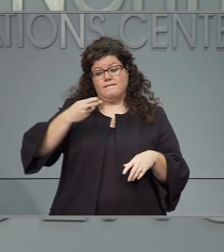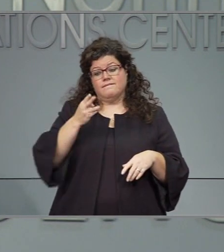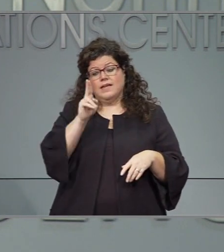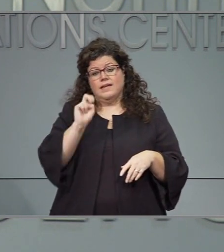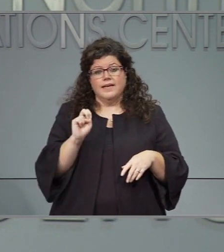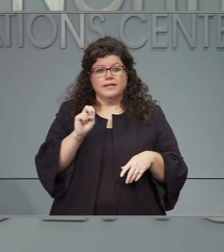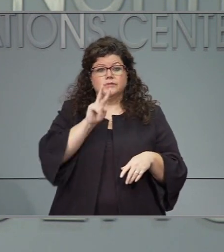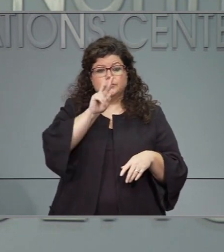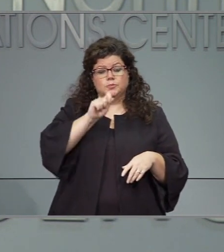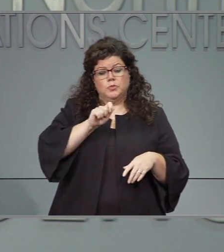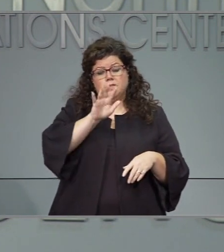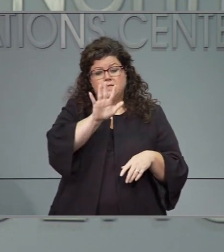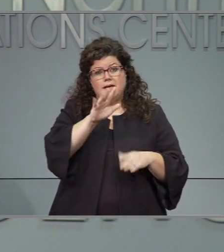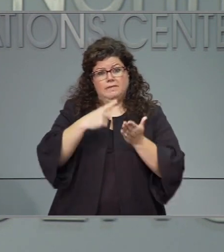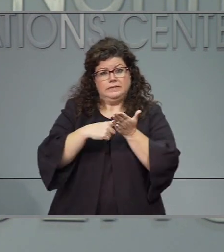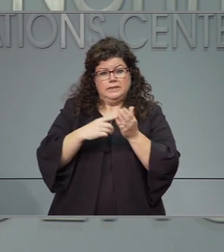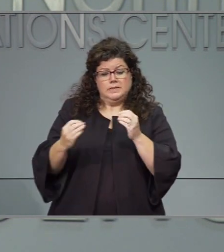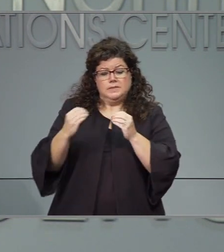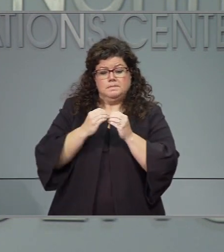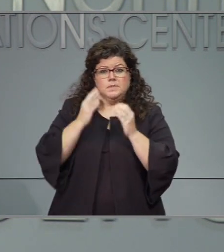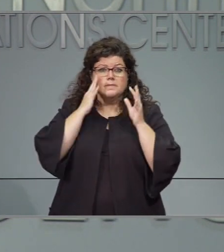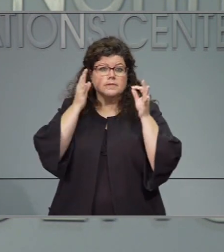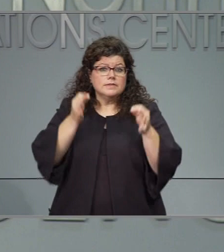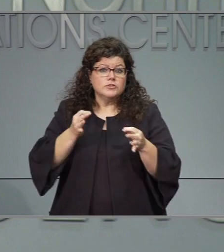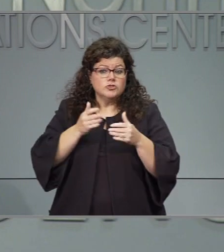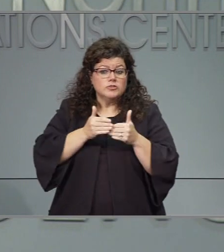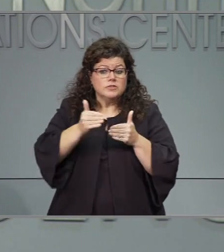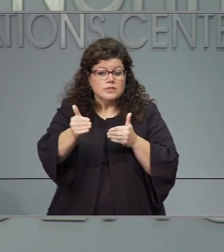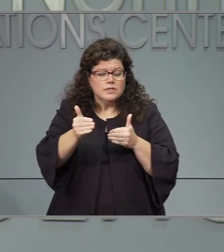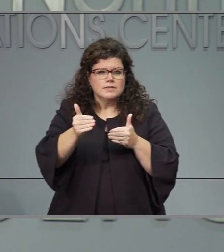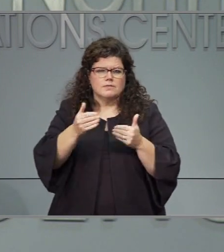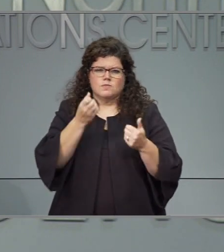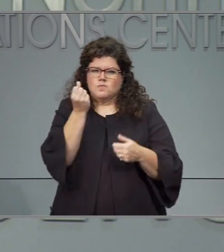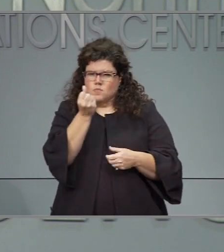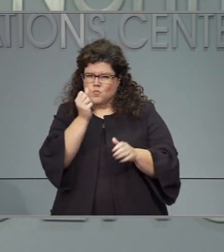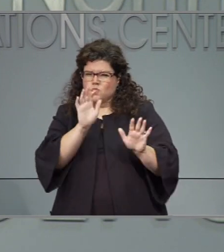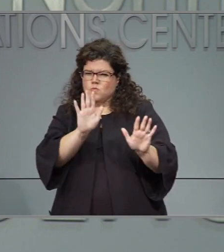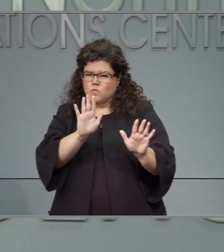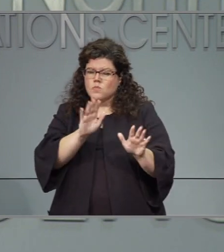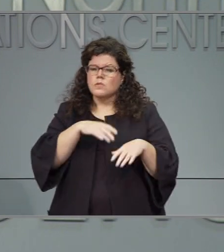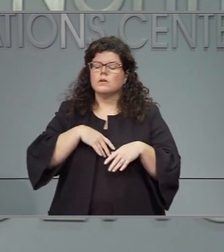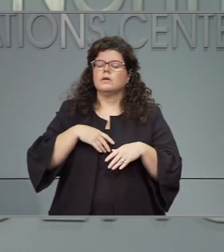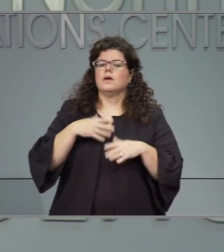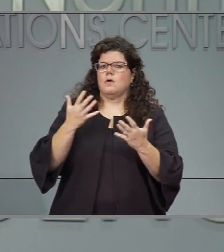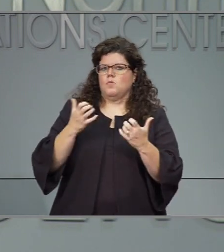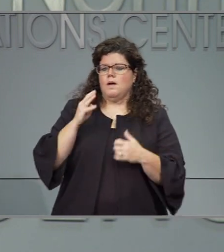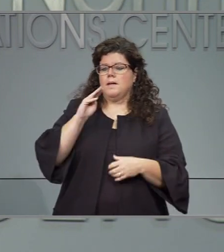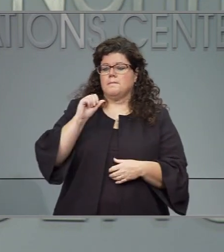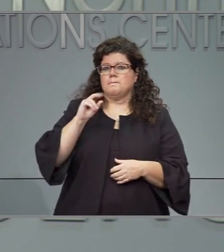a la doctora ambiente y Cao, en secretario del Departamento de Salud y servicios humanos, que nos hable acerca de los datos